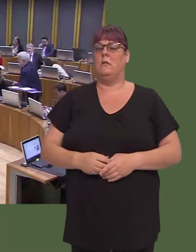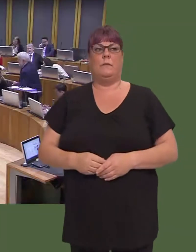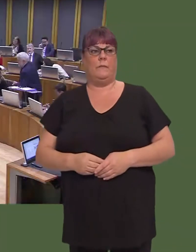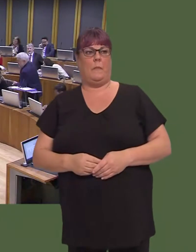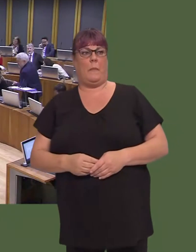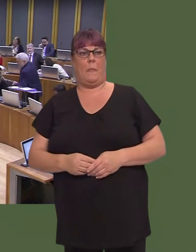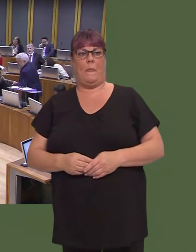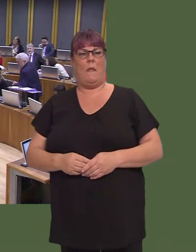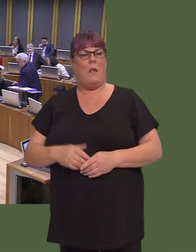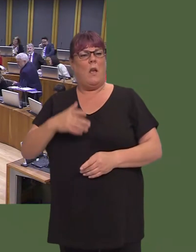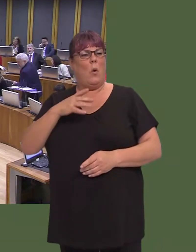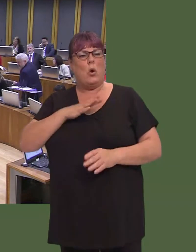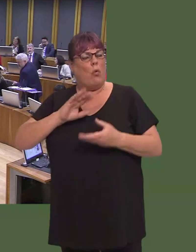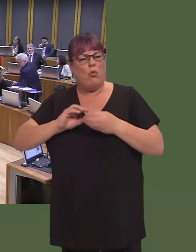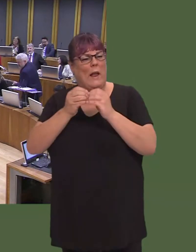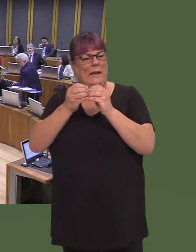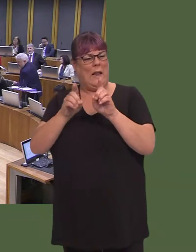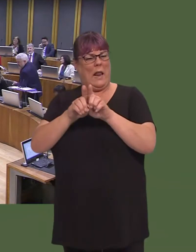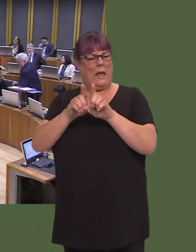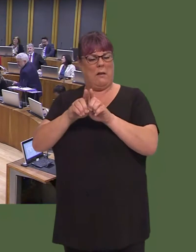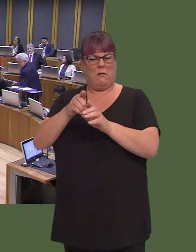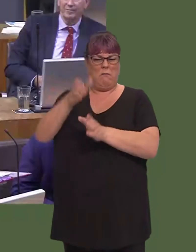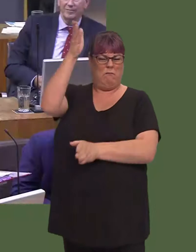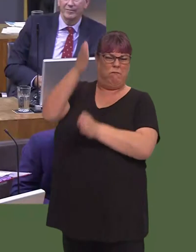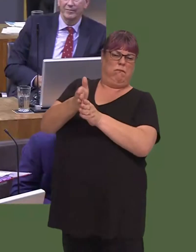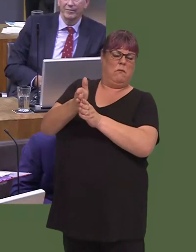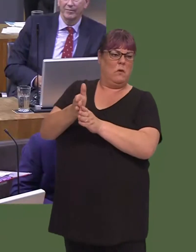bod trafnidiaeth hefyd yn rhywbeth y mae angen iddynt ei datrys ar lefel rhanbarthol, ac